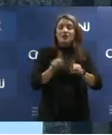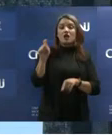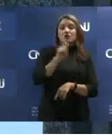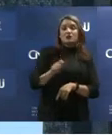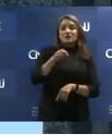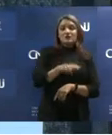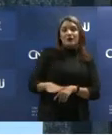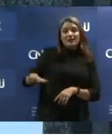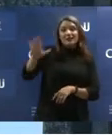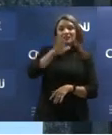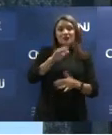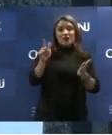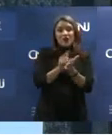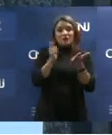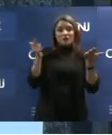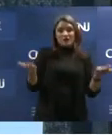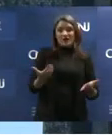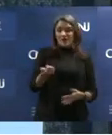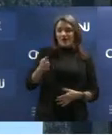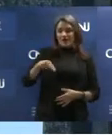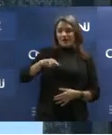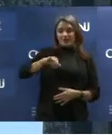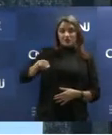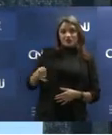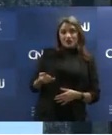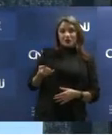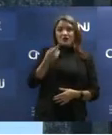e ANJ, chamada Liberdade de Imprensa.